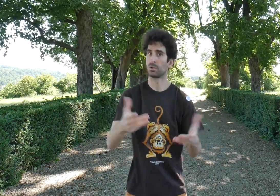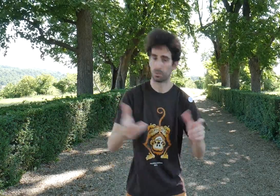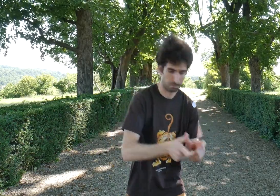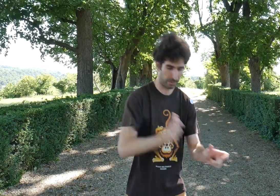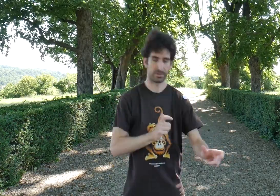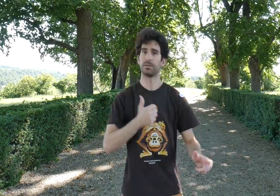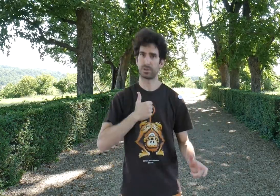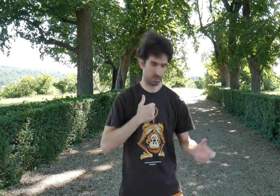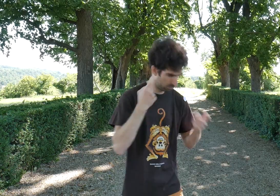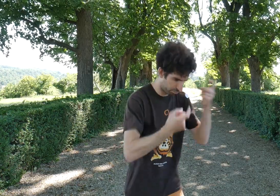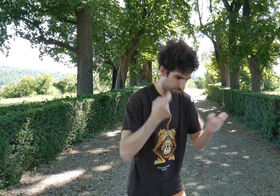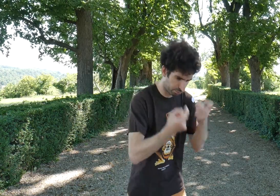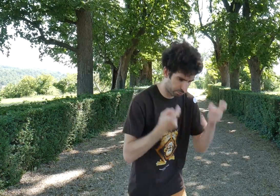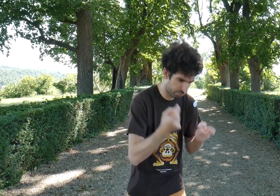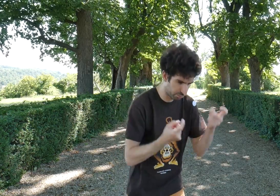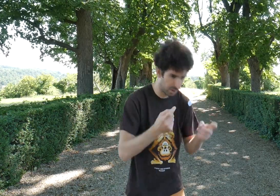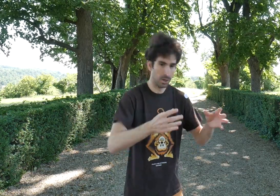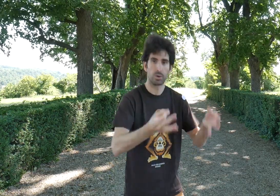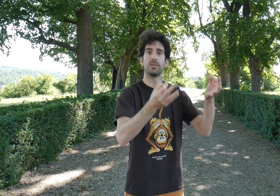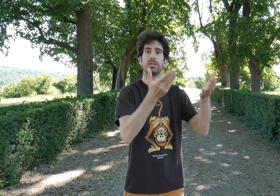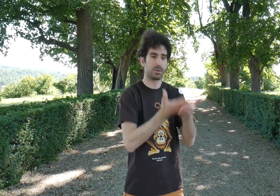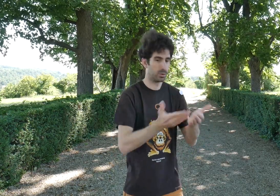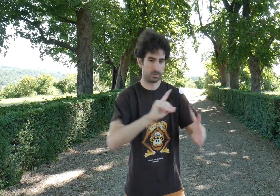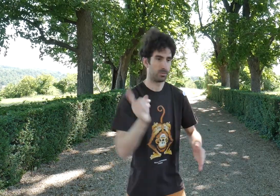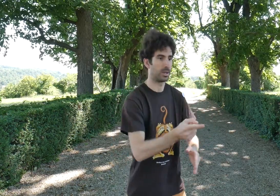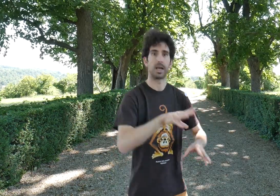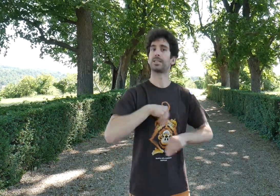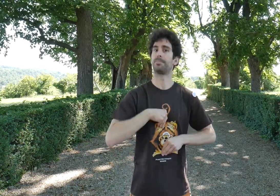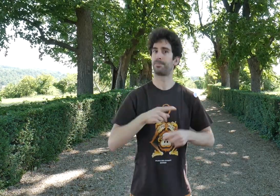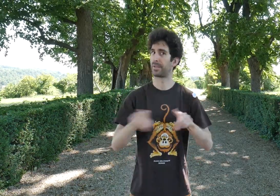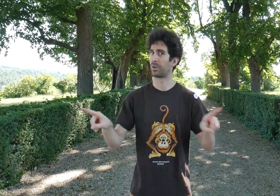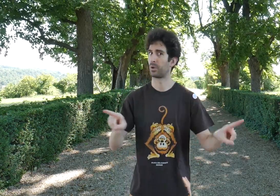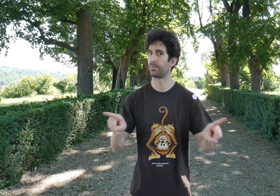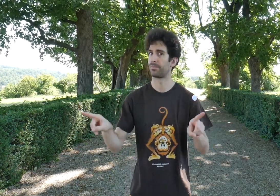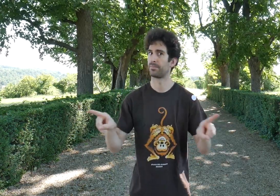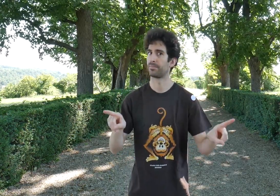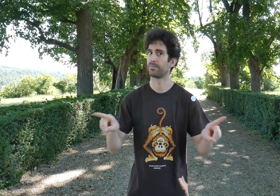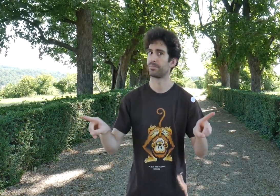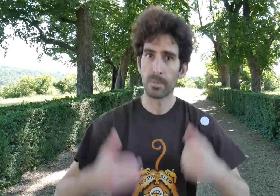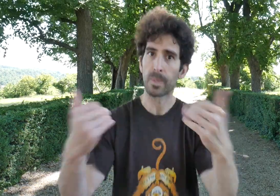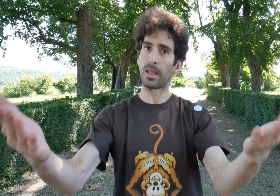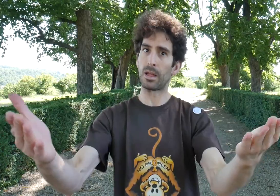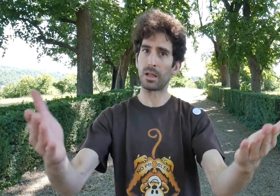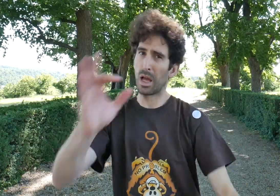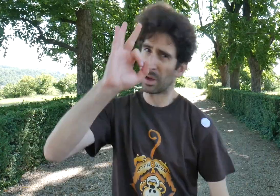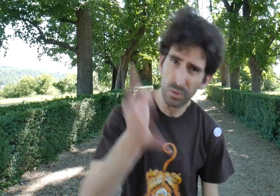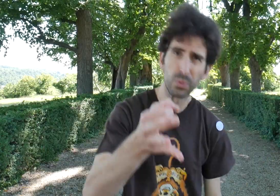et soi-même ? Réfléchissons pour trouver une solution acceptée par tous. Tu saisis la différence ? Alors oui !